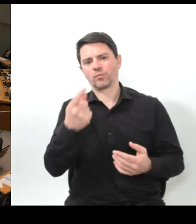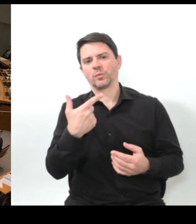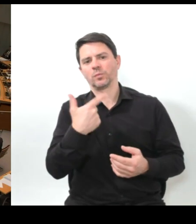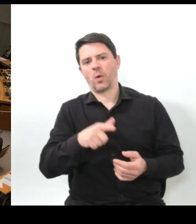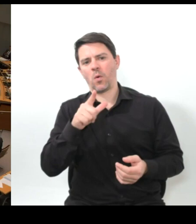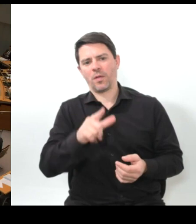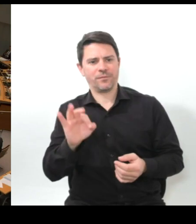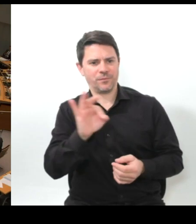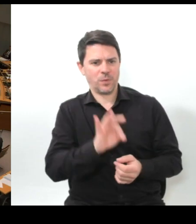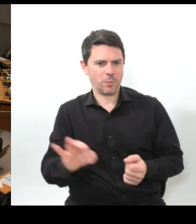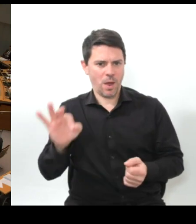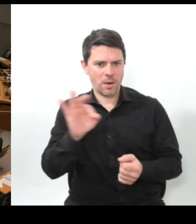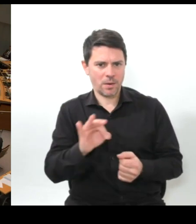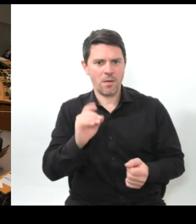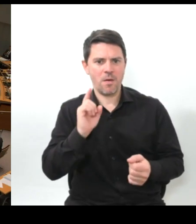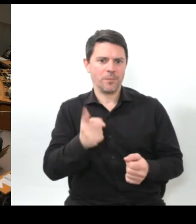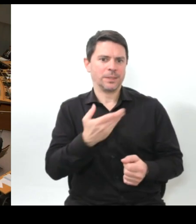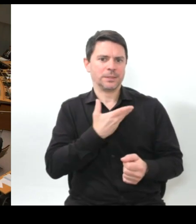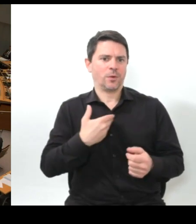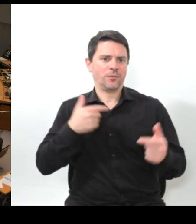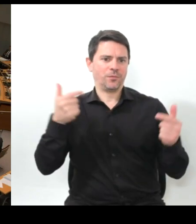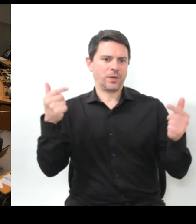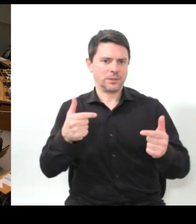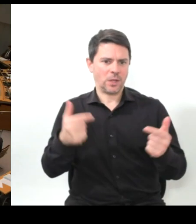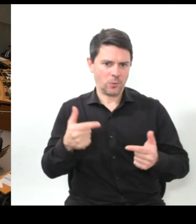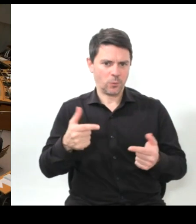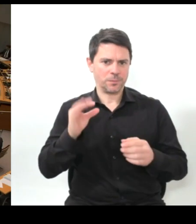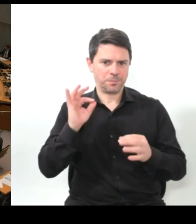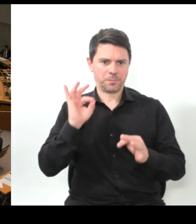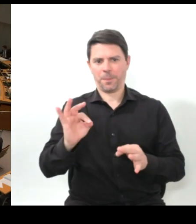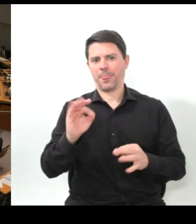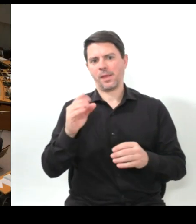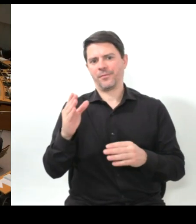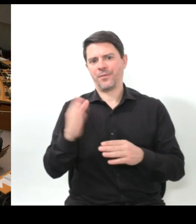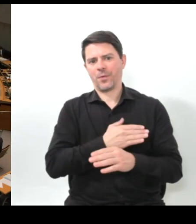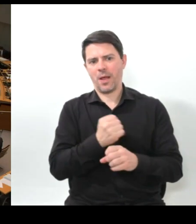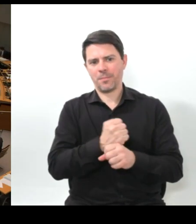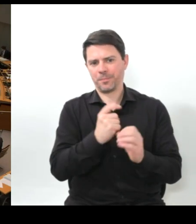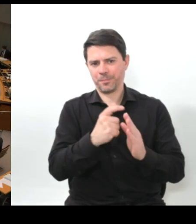(Rednerwechsel) Sehr geehrte Frau Präsidentin, sehr geehrte Kolleginnen und Kollegen!